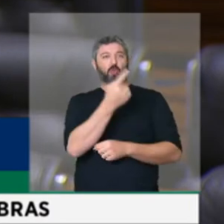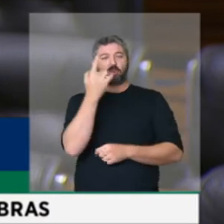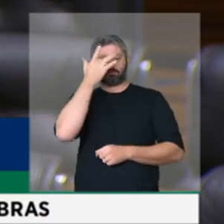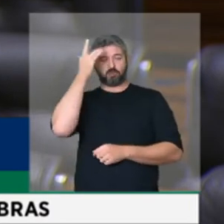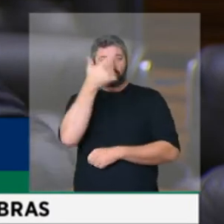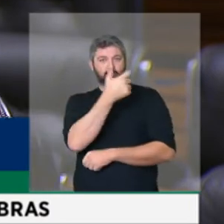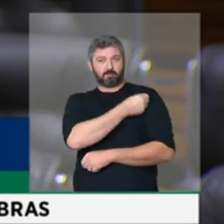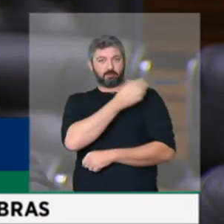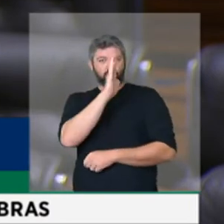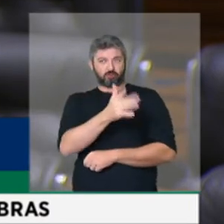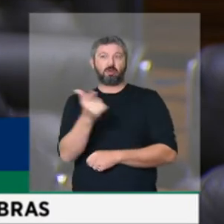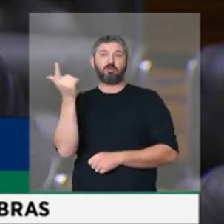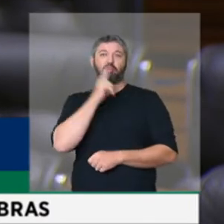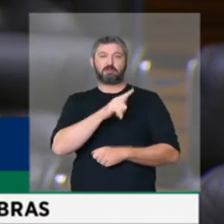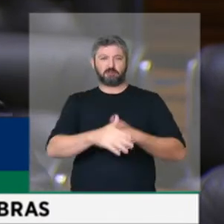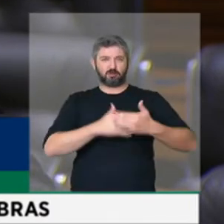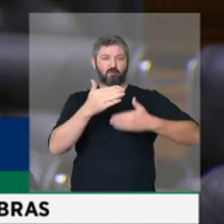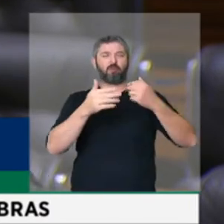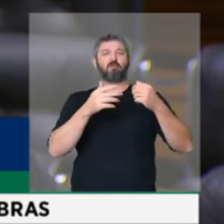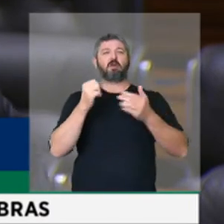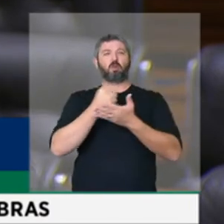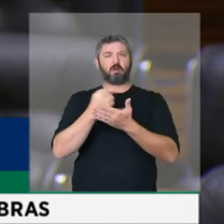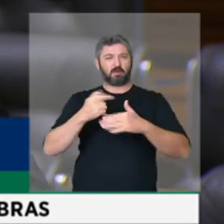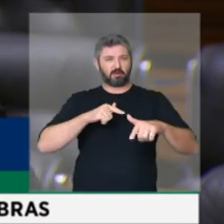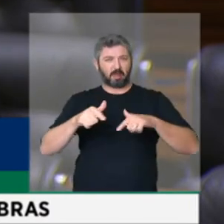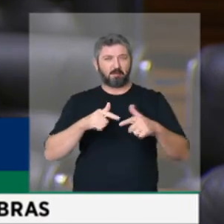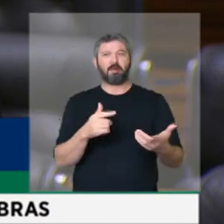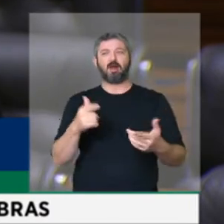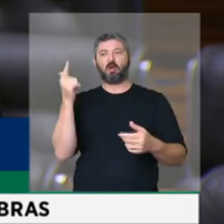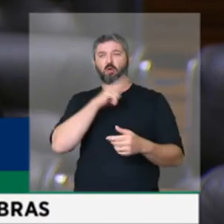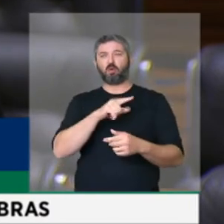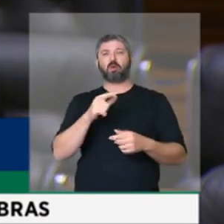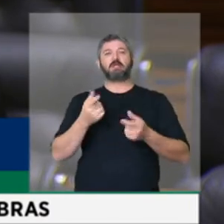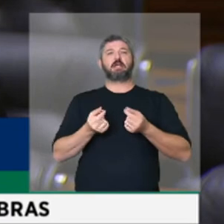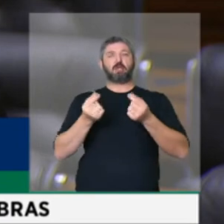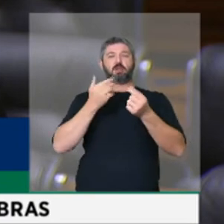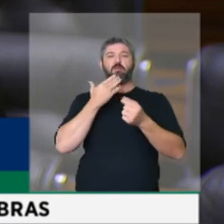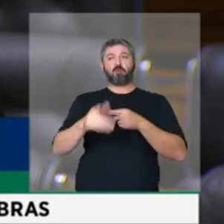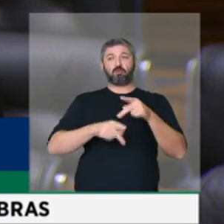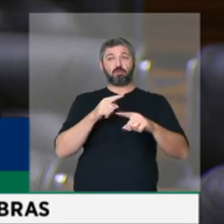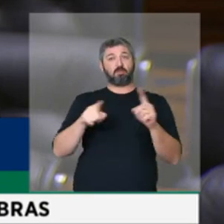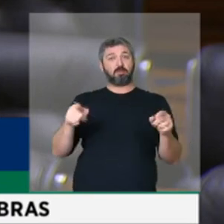PROJETA A ELETROBRAS, SENHOR PRESIDENTE... DA CAPITALIZAÇÃO DA ELETROBRAS, DE EXTREMA IMPORTÂNCIA PARA O NOSSO PAÍS, UMA VEZ QUE A GENTE ESPERA QUE O NOSSO PAÍS